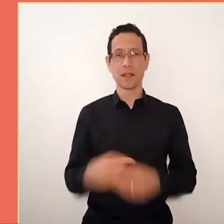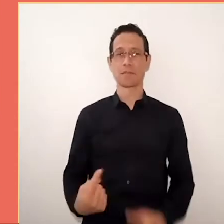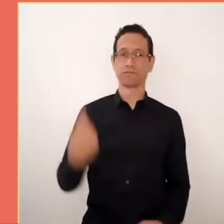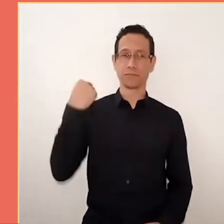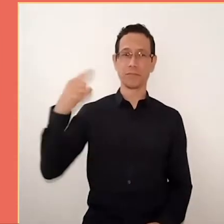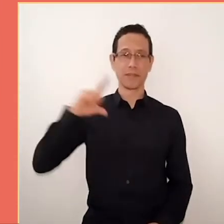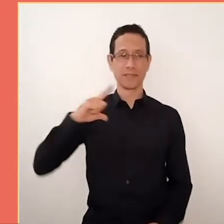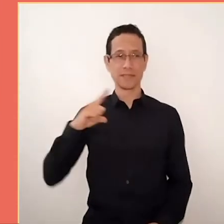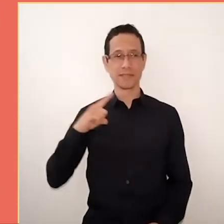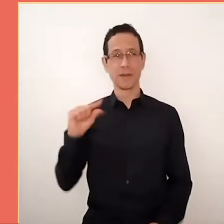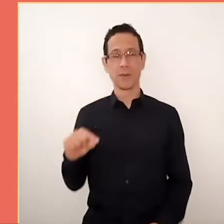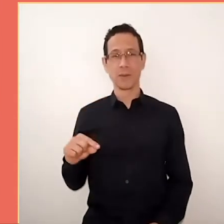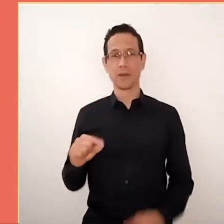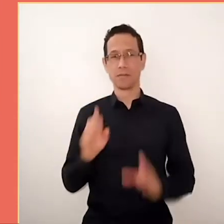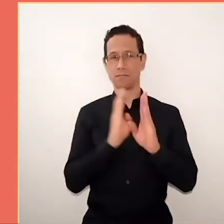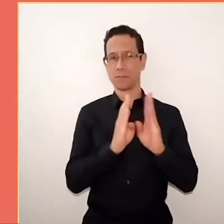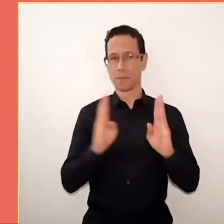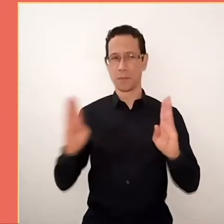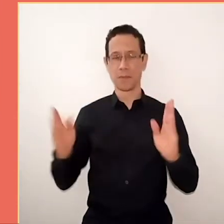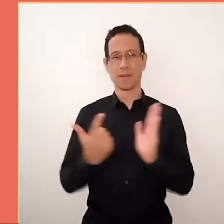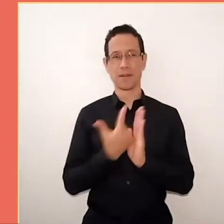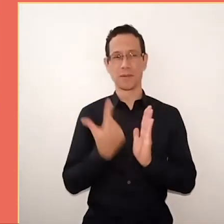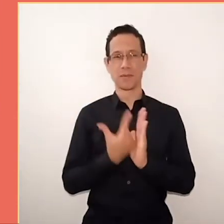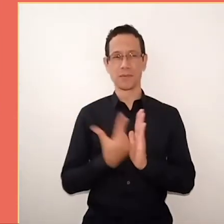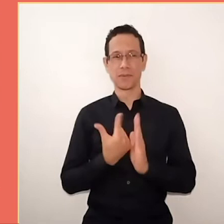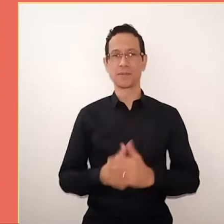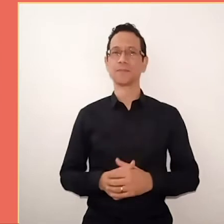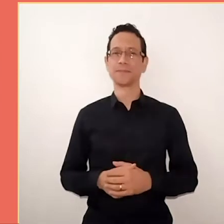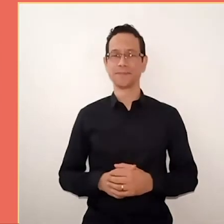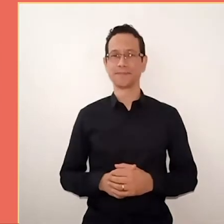tem uma estante de livros. Bom,